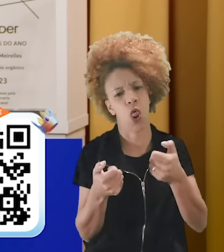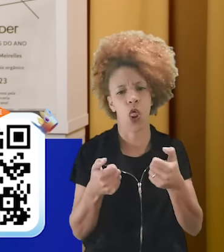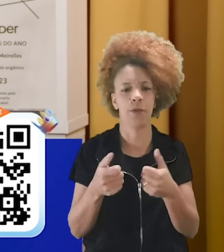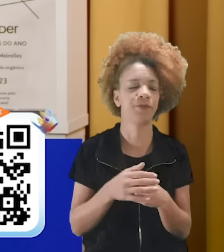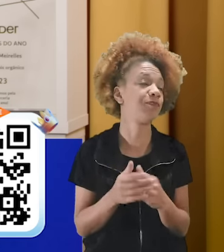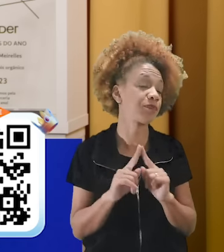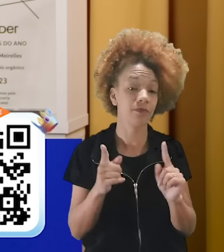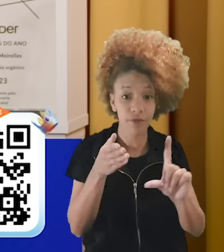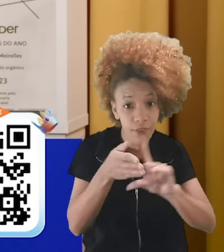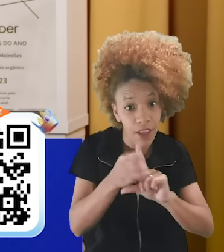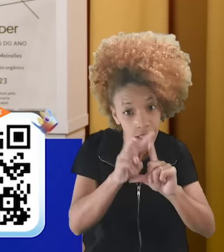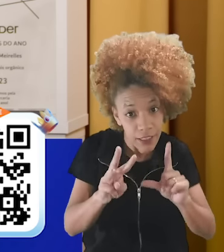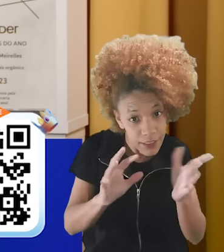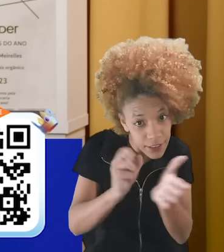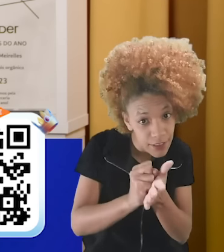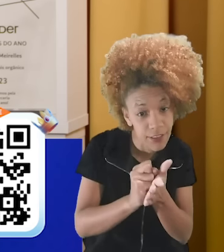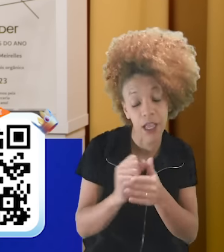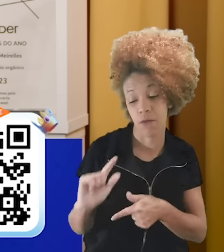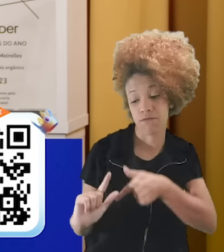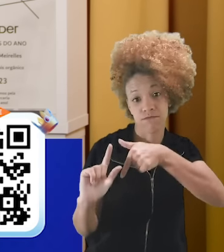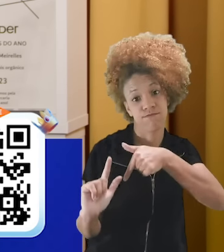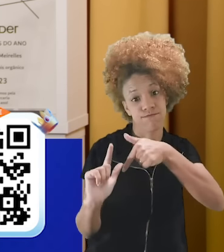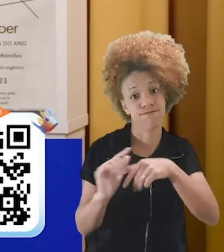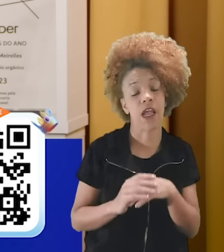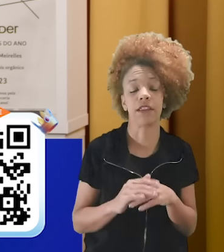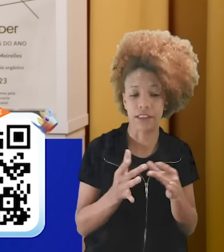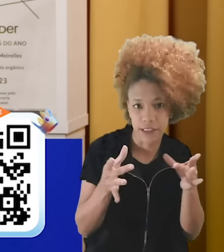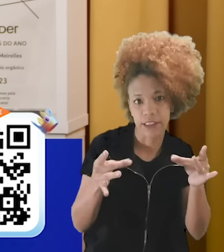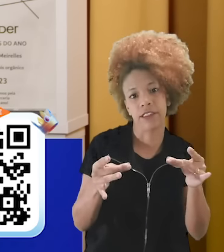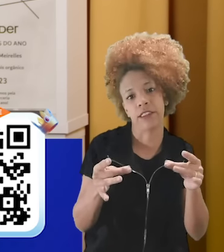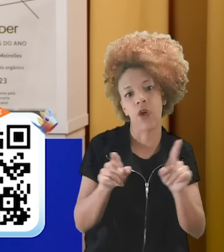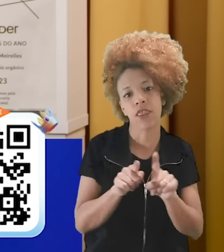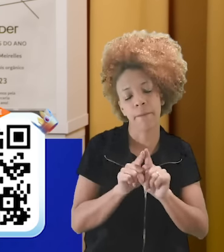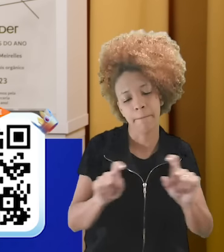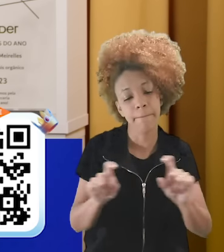aí vai ó então Ó entra aí você se inscreve link na descrição e link fixado Tá certo Além disso vocês